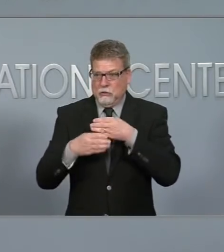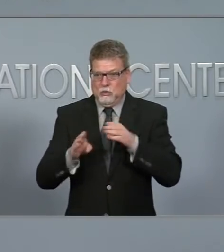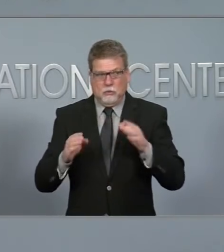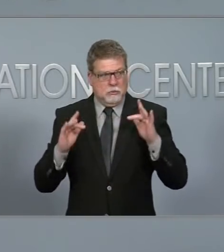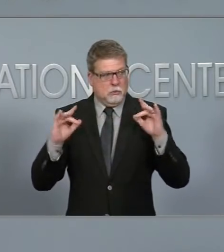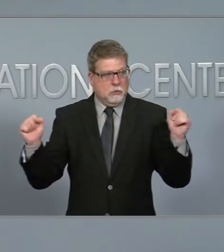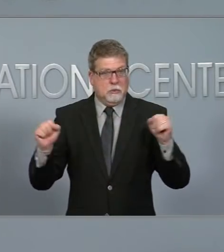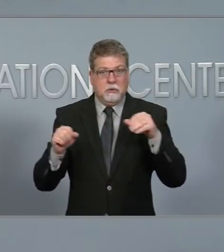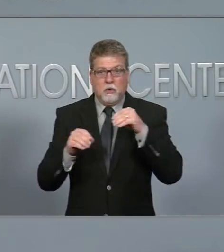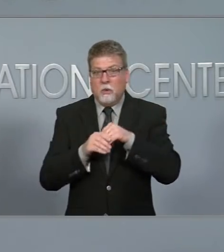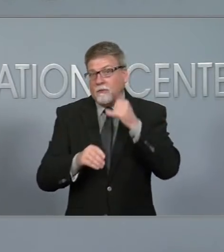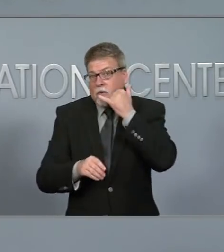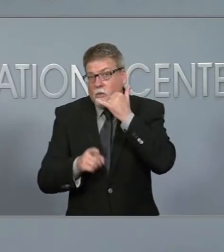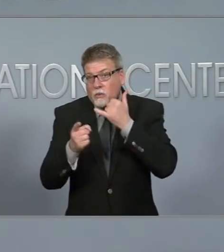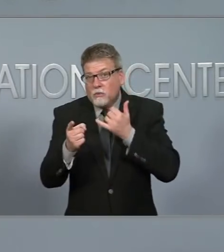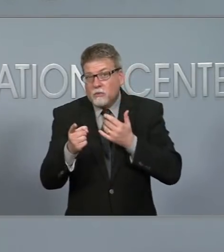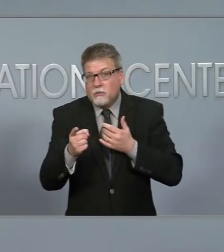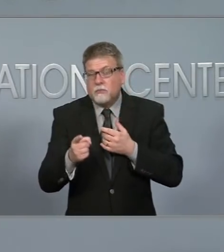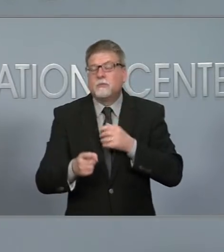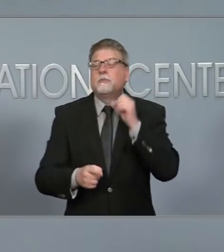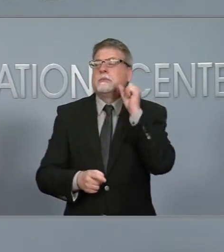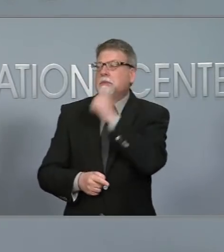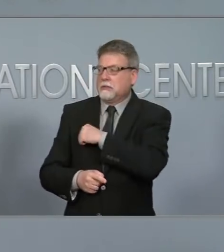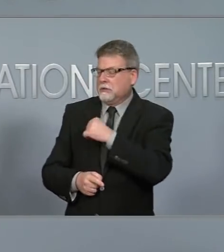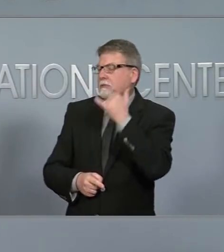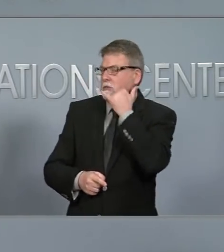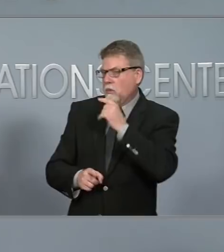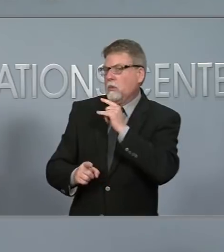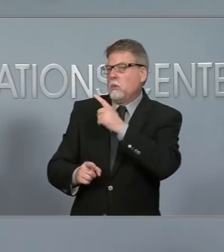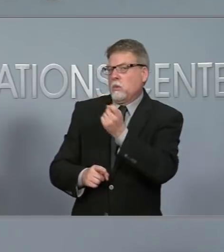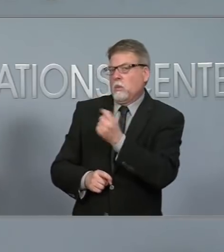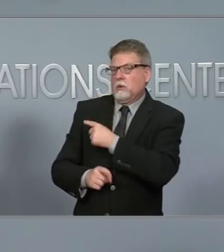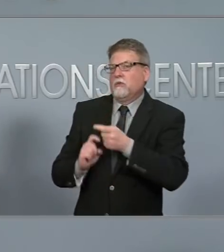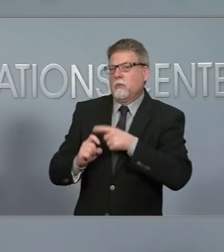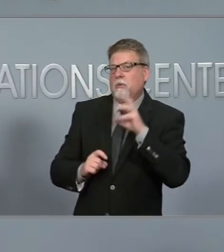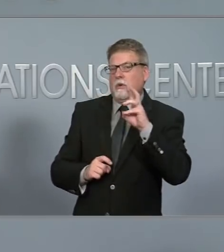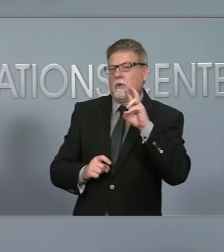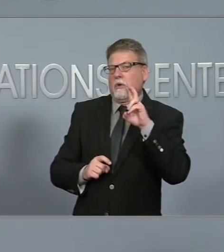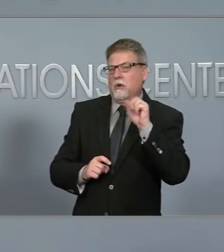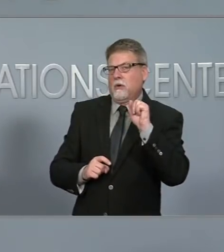gente se vacune y pasos para cerciorarnos de que la gente